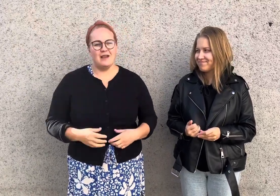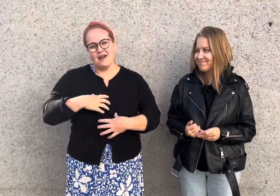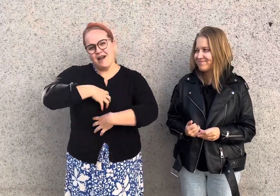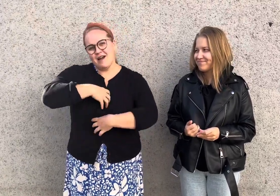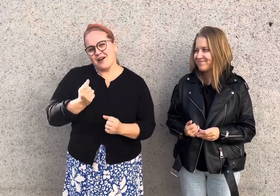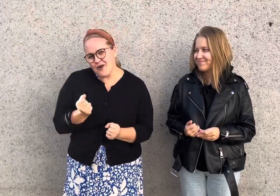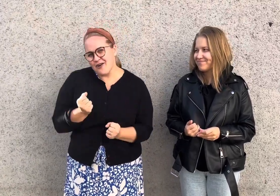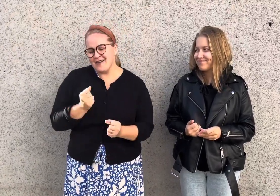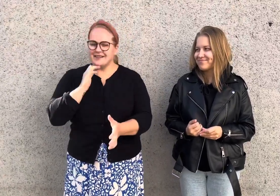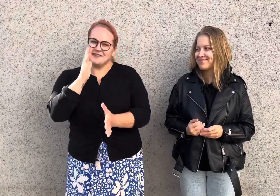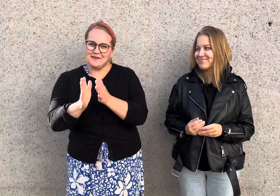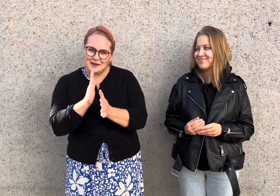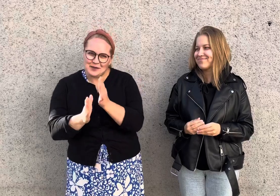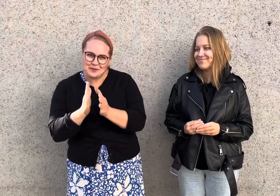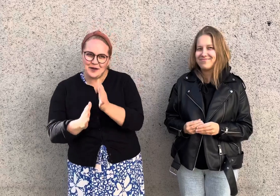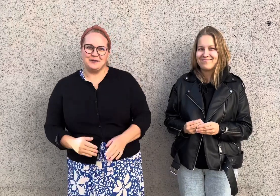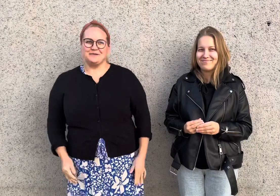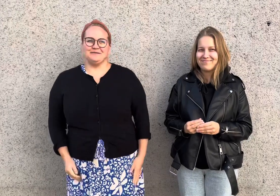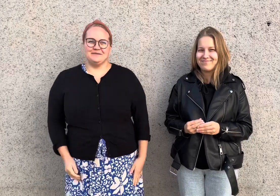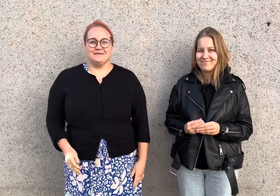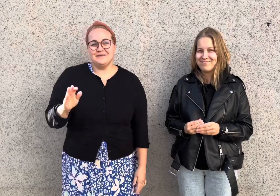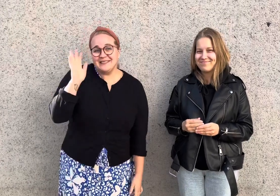Rohkeasti viittomaan!